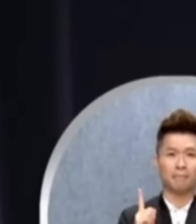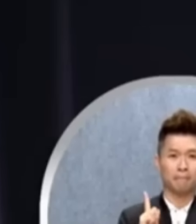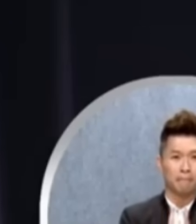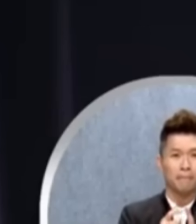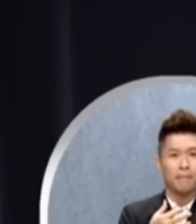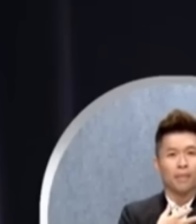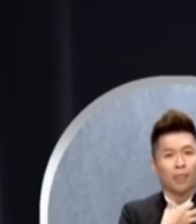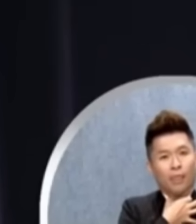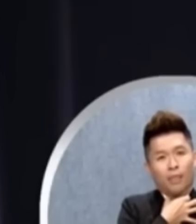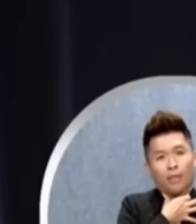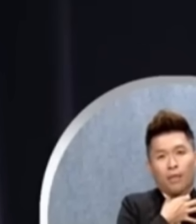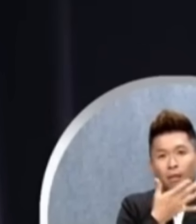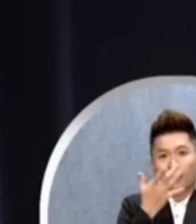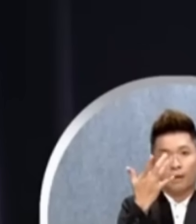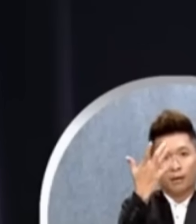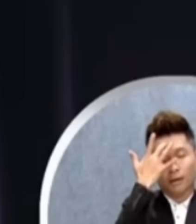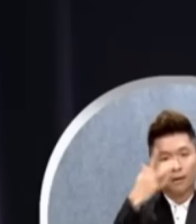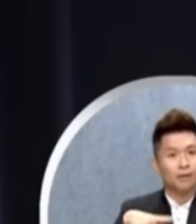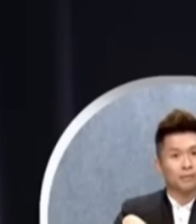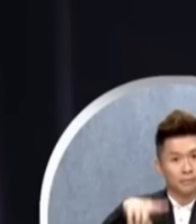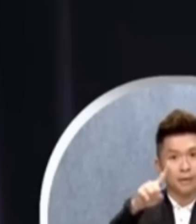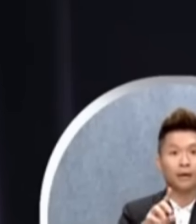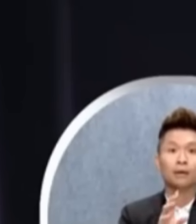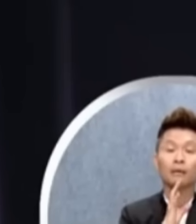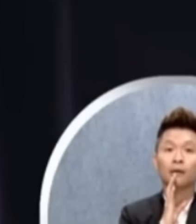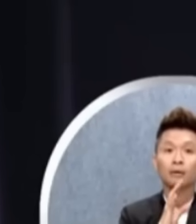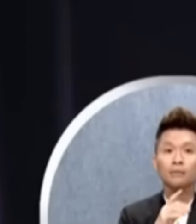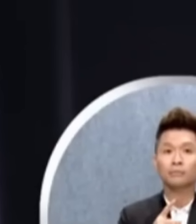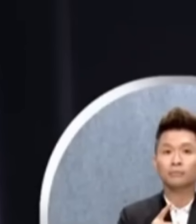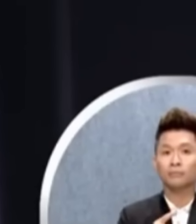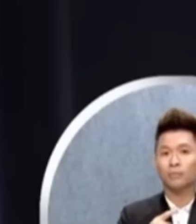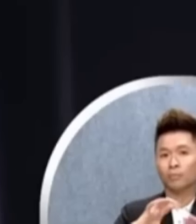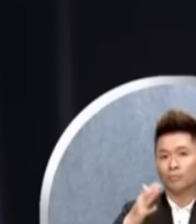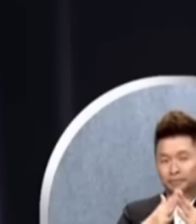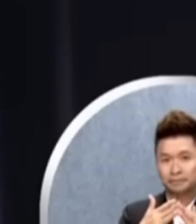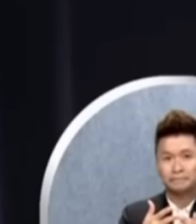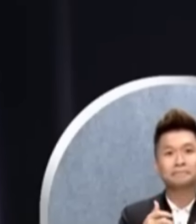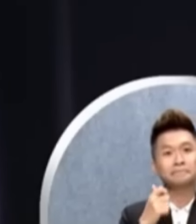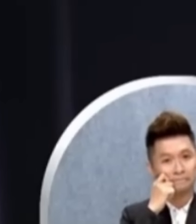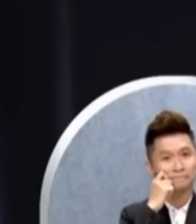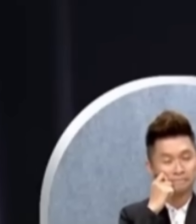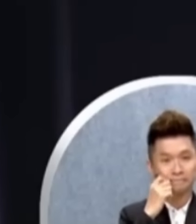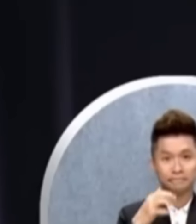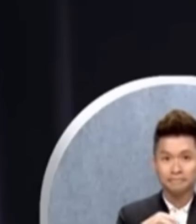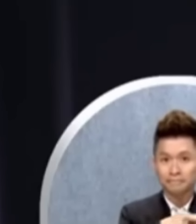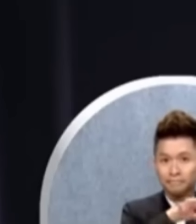我們的國家生病 我們的國家真的是有問題的 我們經濟我們的政治